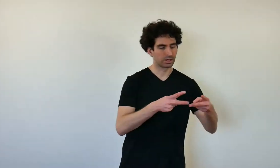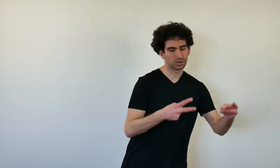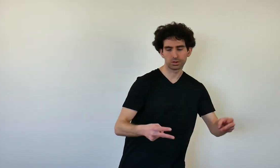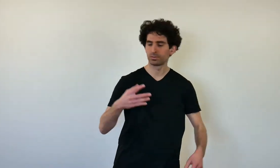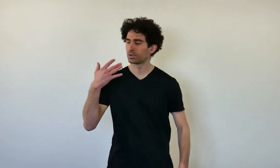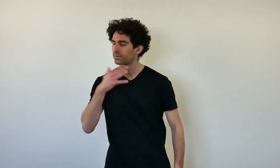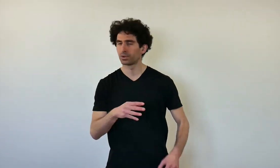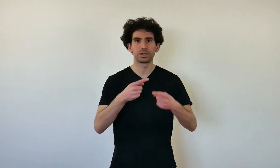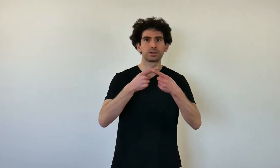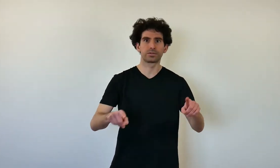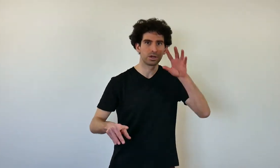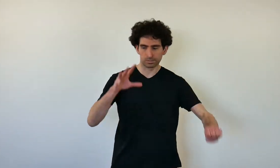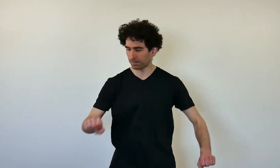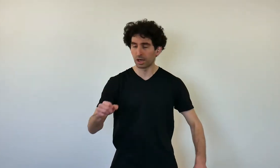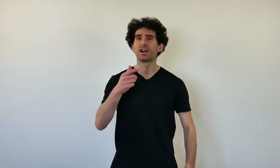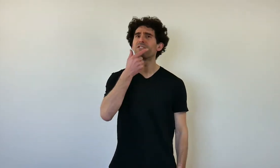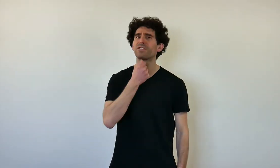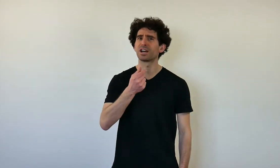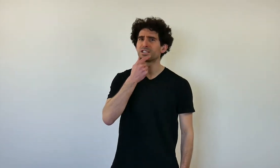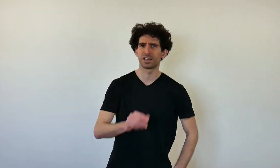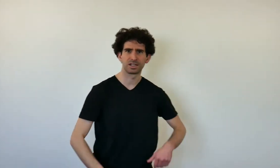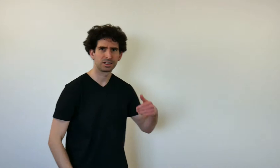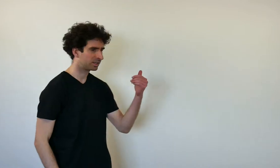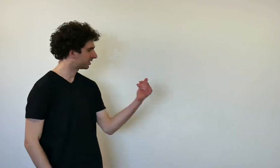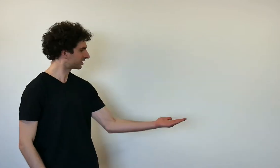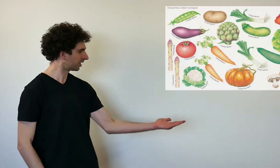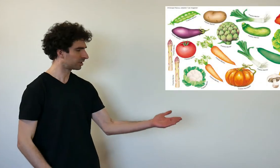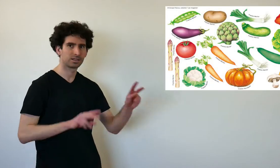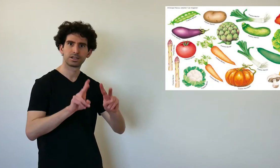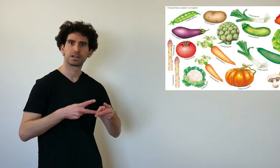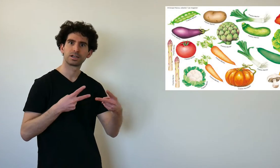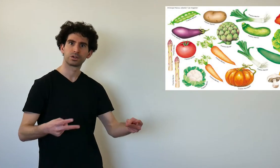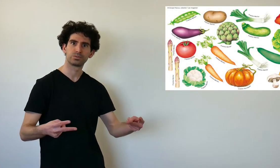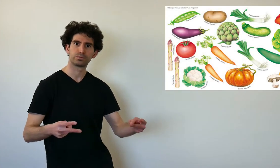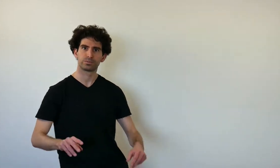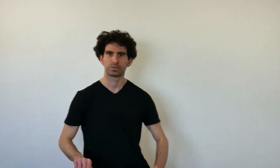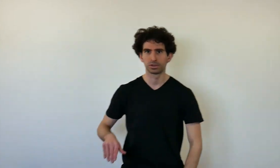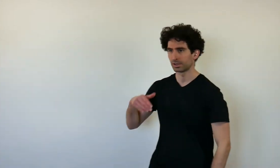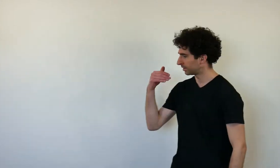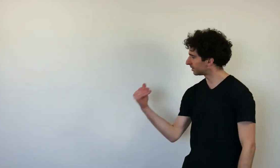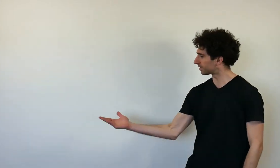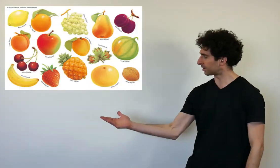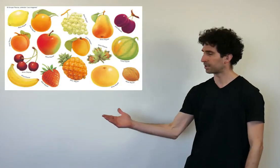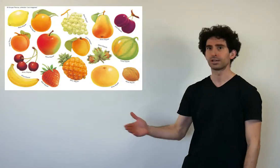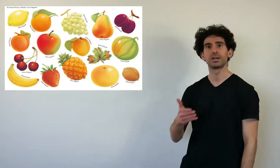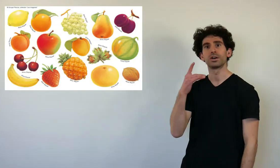Les légumes et les fruits sont faciles à reconnaître. Voici les légumes. Voici les fruits.